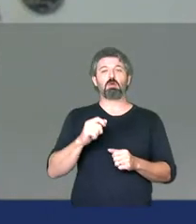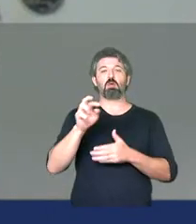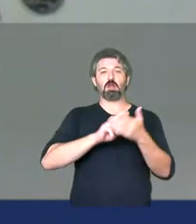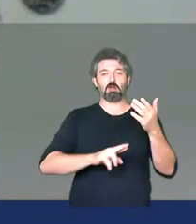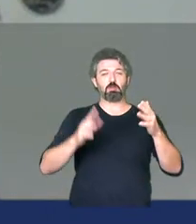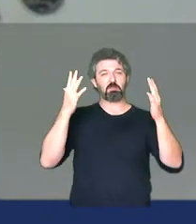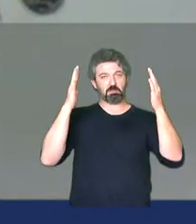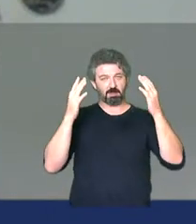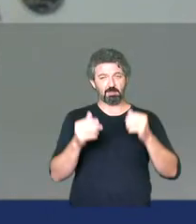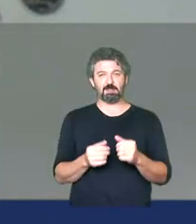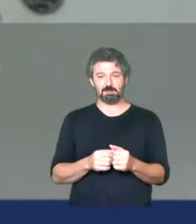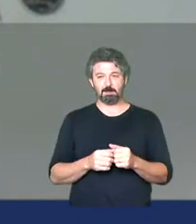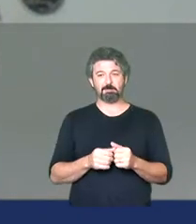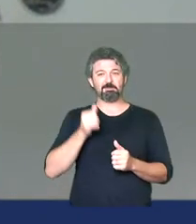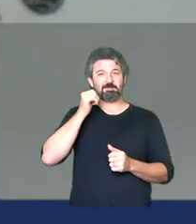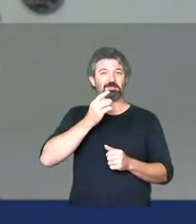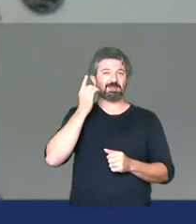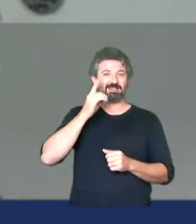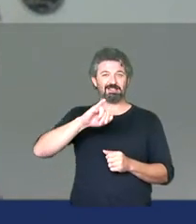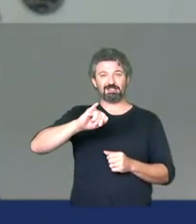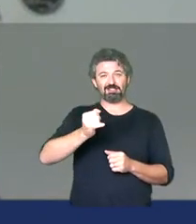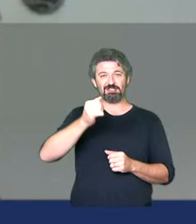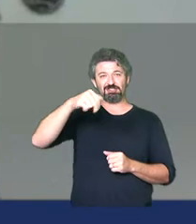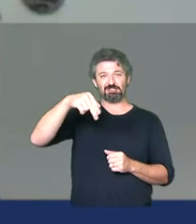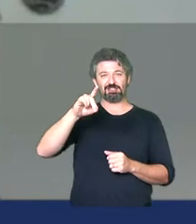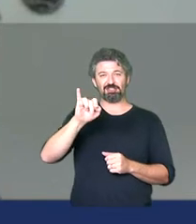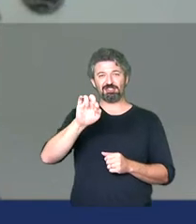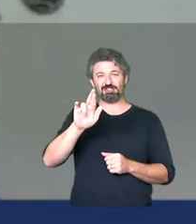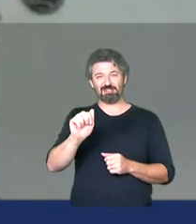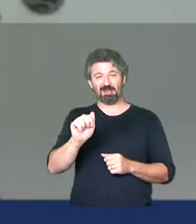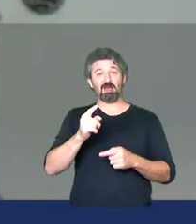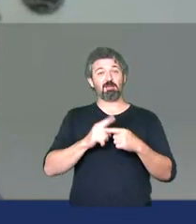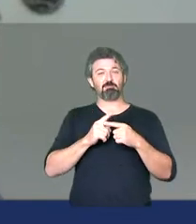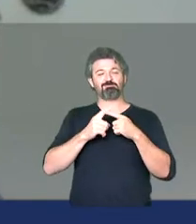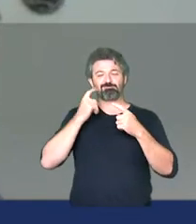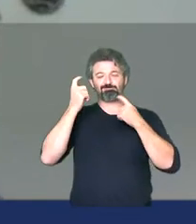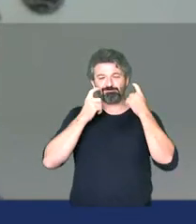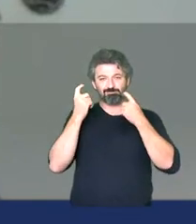NOSSA CULTURA. PARABÉNS AÍ AOS AUTORES, RELATOR, PARABÉNS DEPUTADA JANDIRA